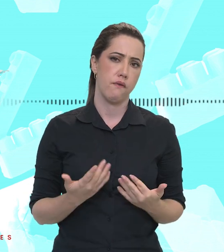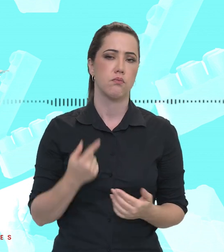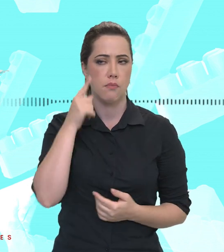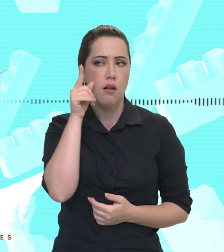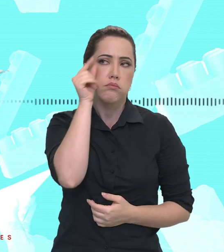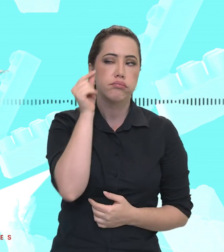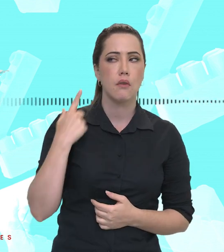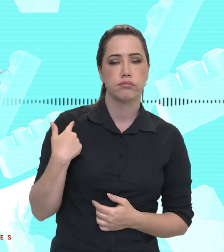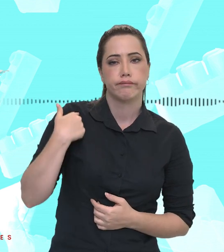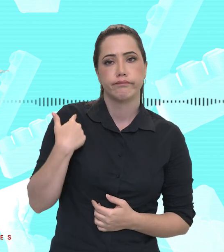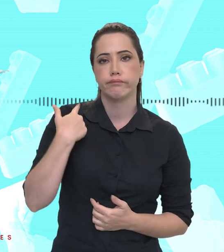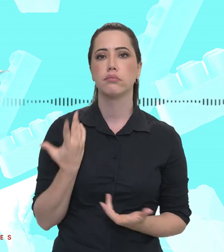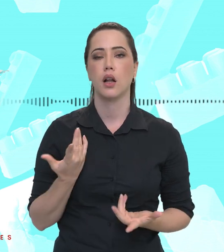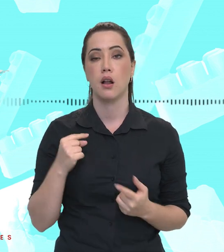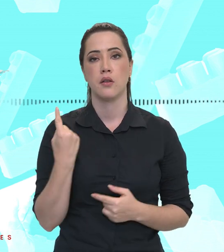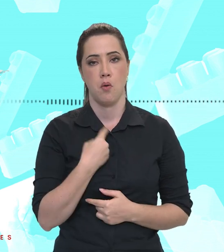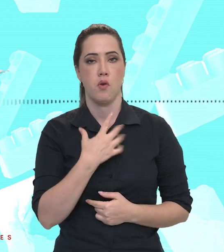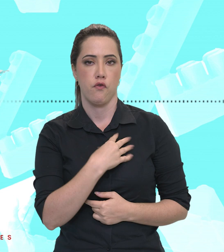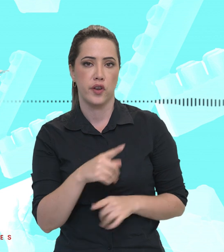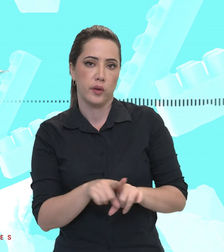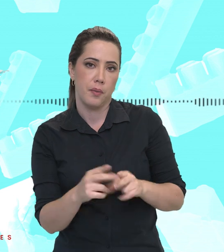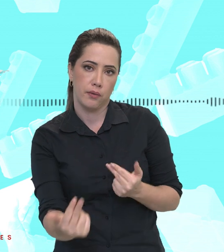o meu é do meu menino, o meu menino também tem, nós somos leves.